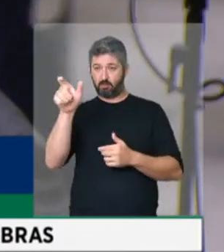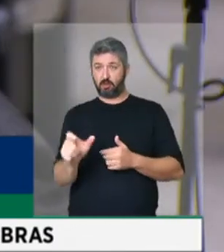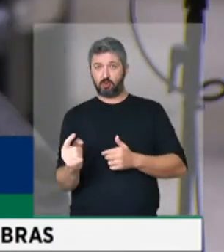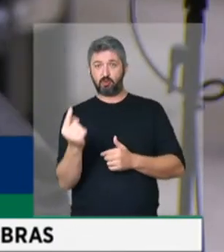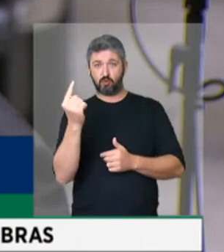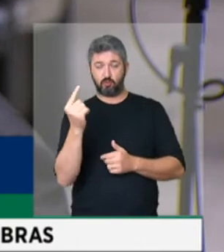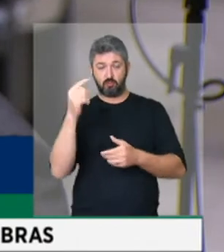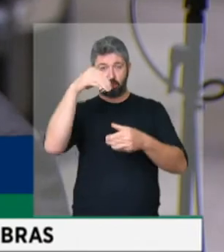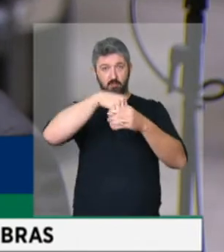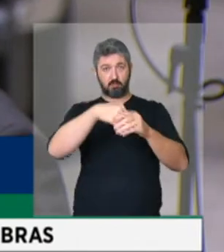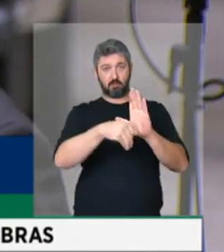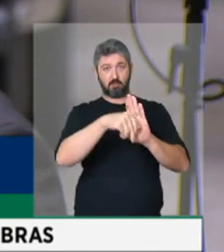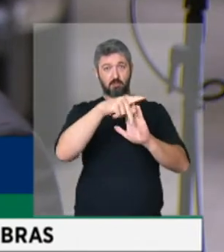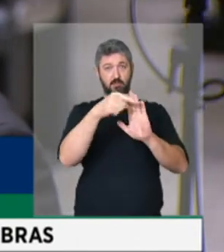PARTE DO RELATOR NESSA MEDIDA